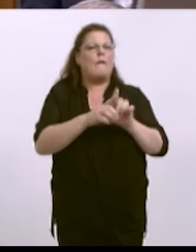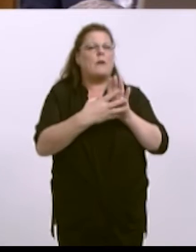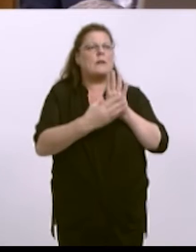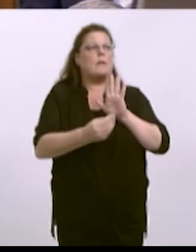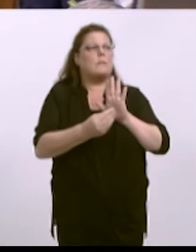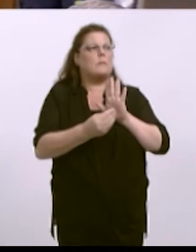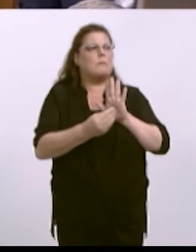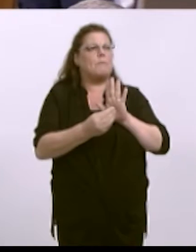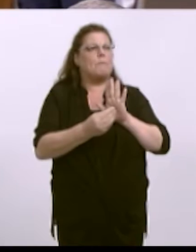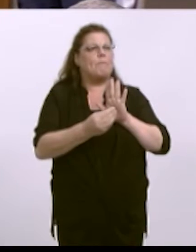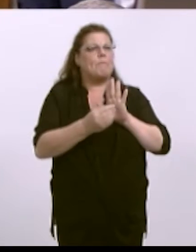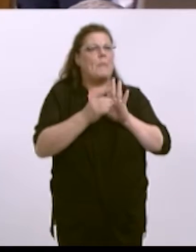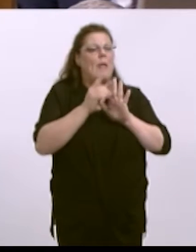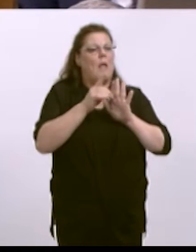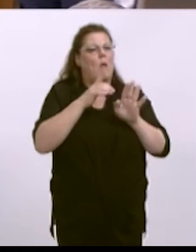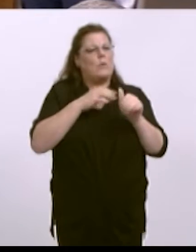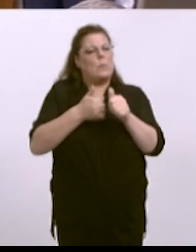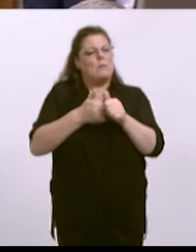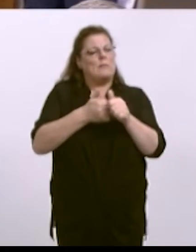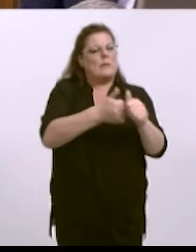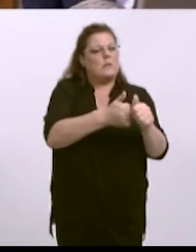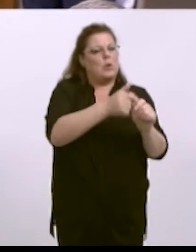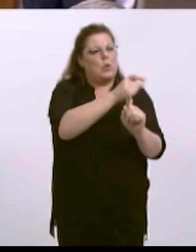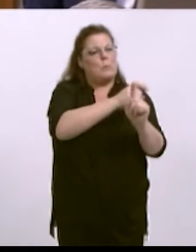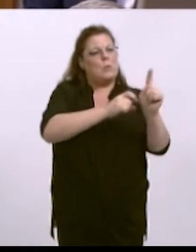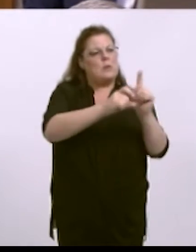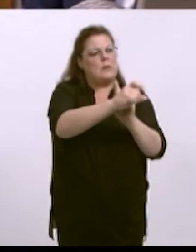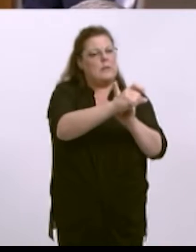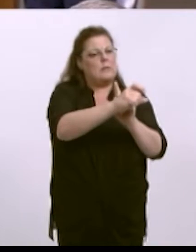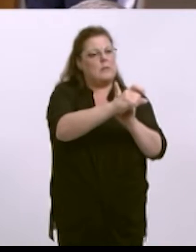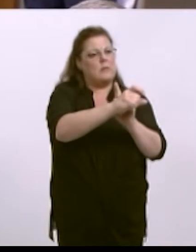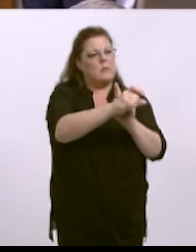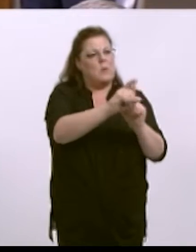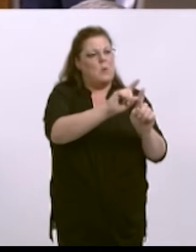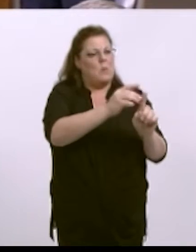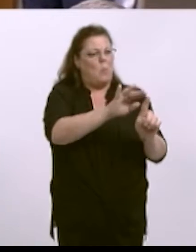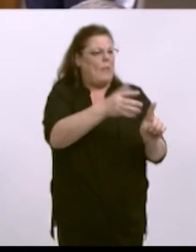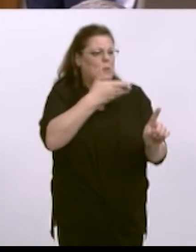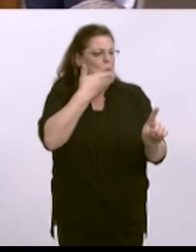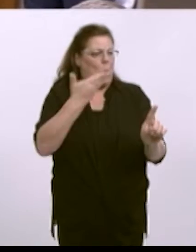masnachol iíw helpu nhw. Ond mae yna ffyrdd eraill i helpu cymunedau sydd y tu fas iír